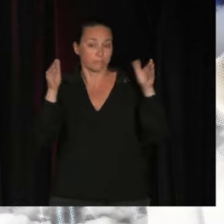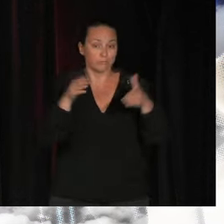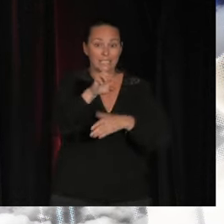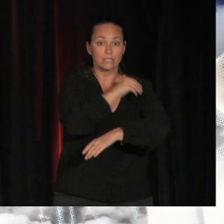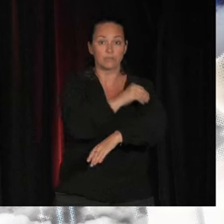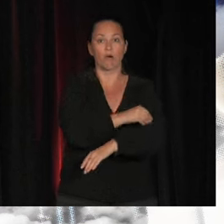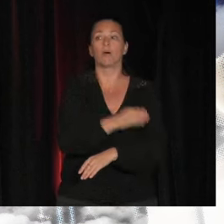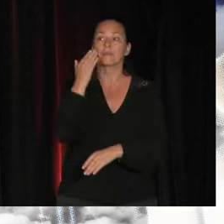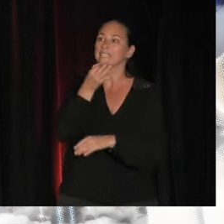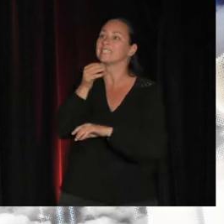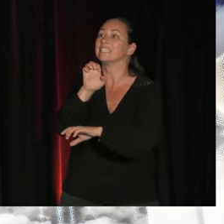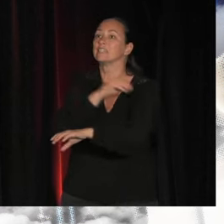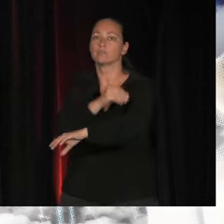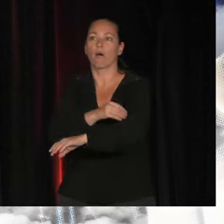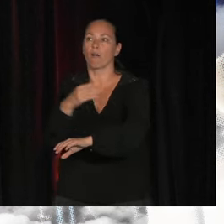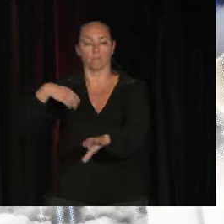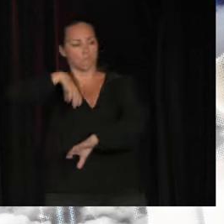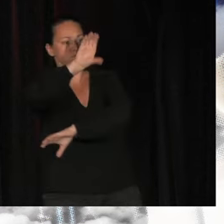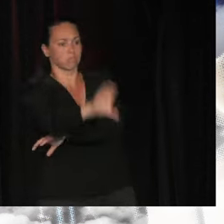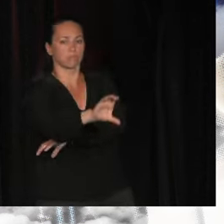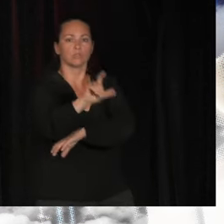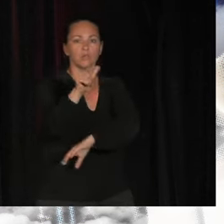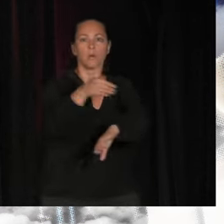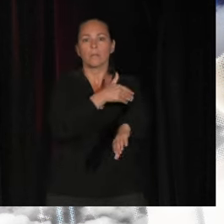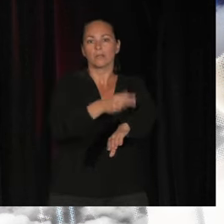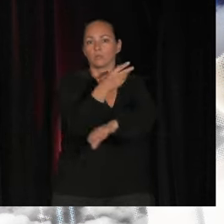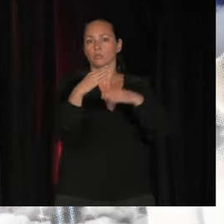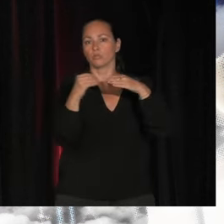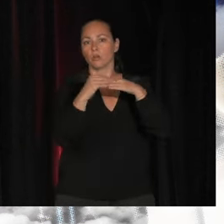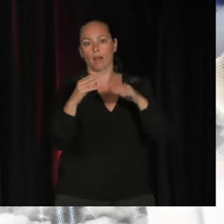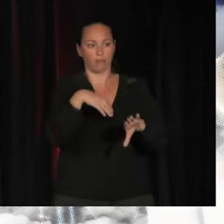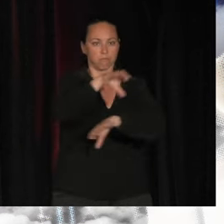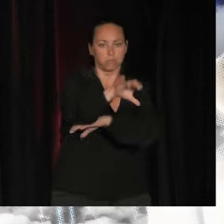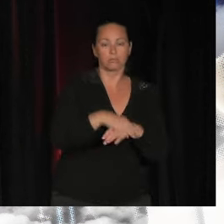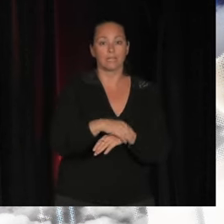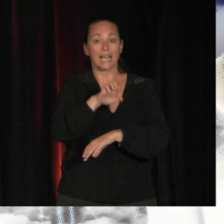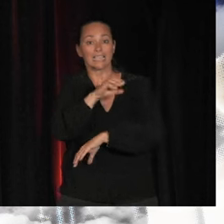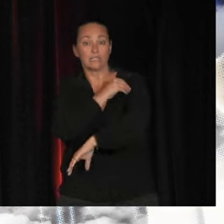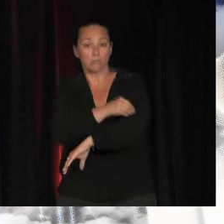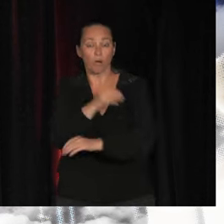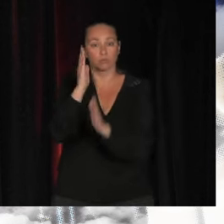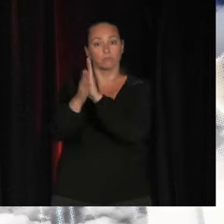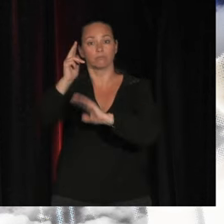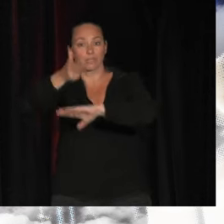il y avait deux millions de dollars qui tombaient sur une table comme ça, c'était magique. E-sport et streaming. Les deux. Oui, là, tu disais : "e-sport, streaming" c'était bon. Parce qu'e-sport, mais c'est ça,